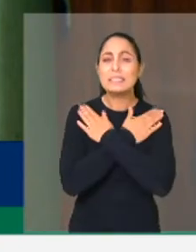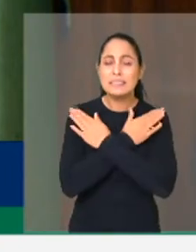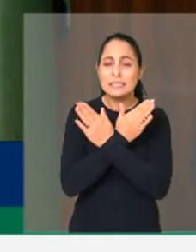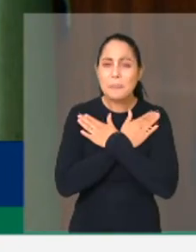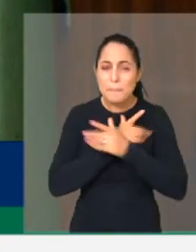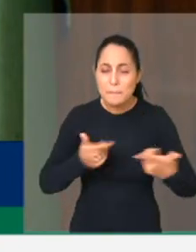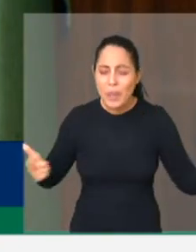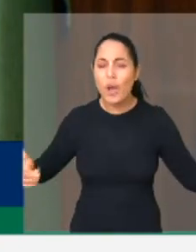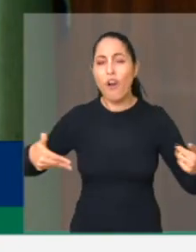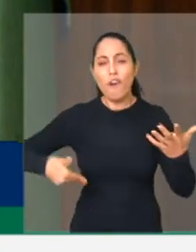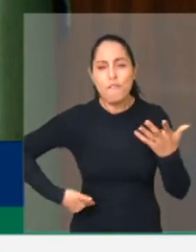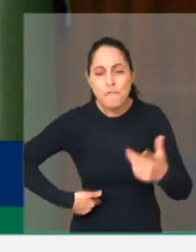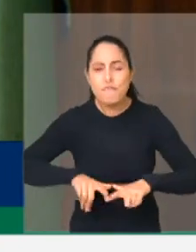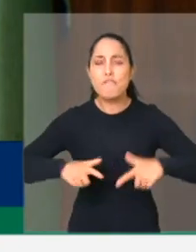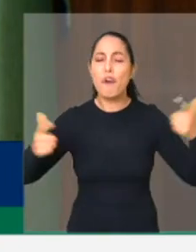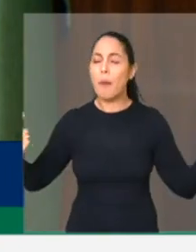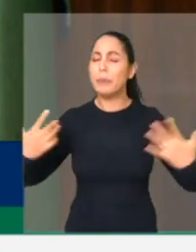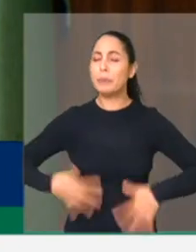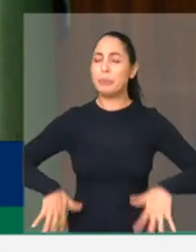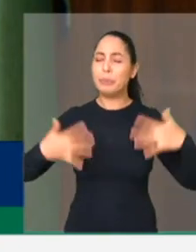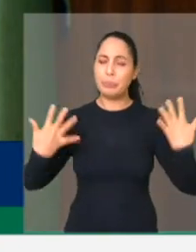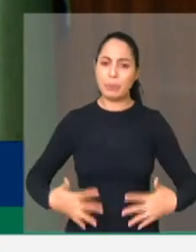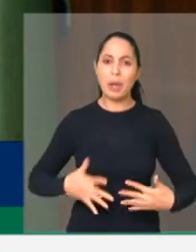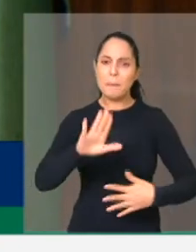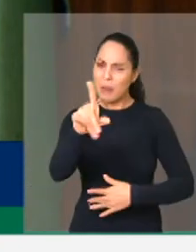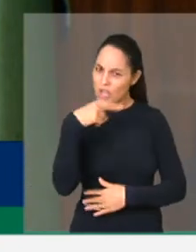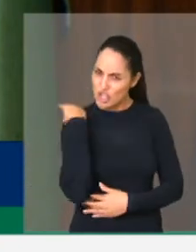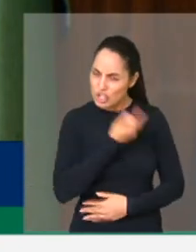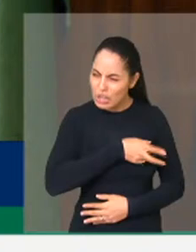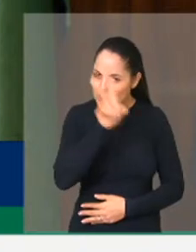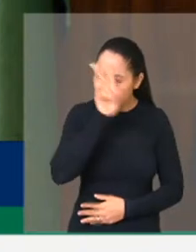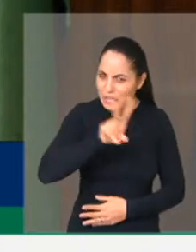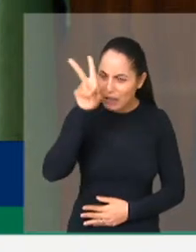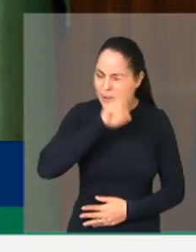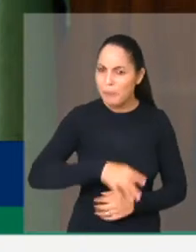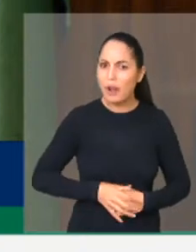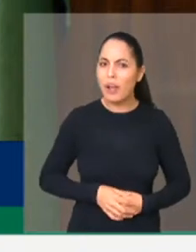QUEM É... SENHORES E SENHORAS QUE MORREM MAIS COM ESSA PANDEMIA QUE ATINGE O NOSSO